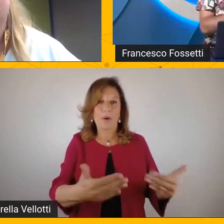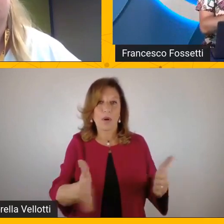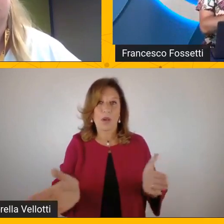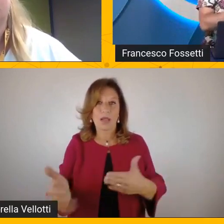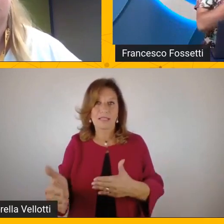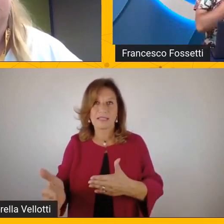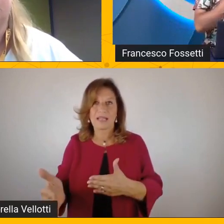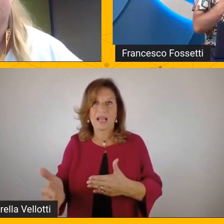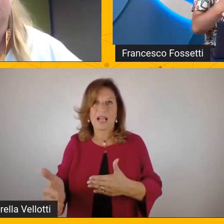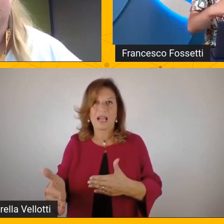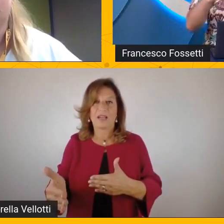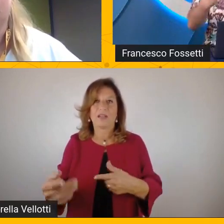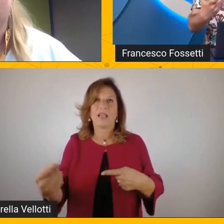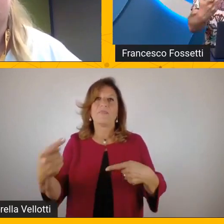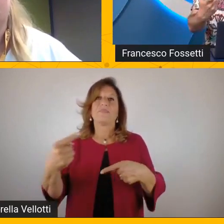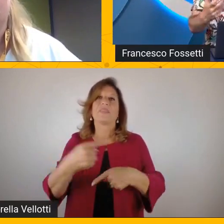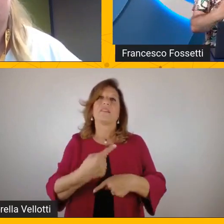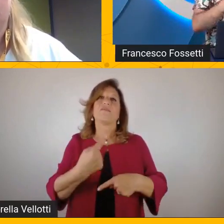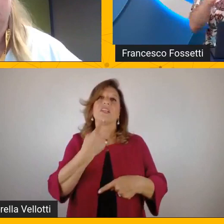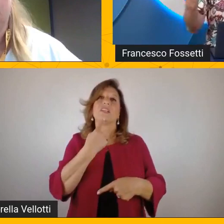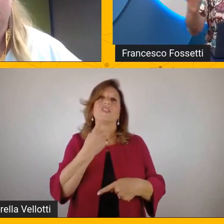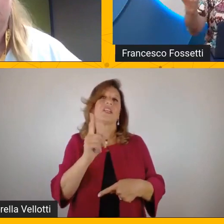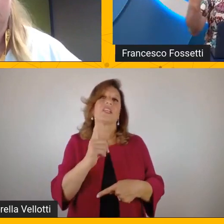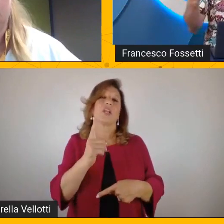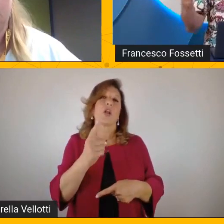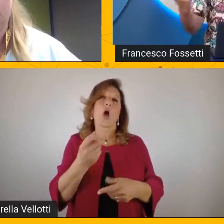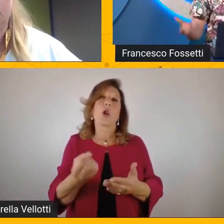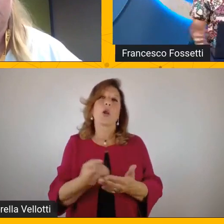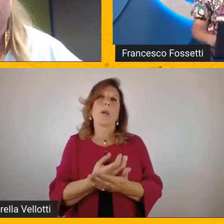look box cosa che invece in un